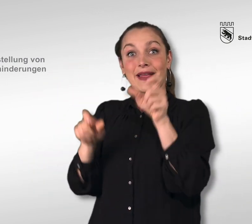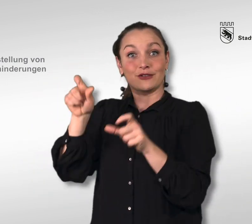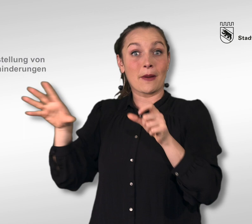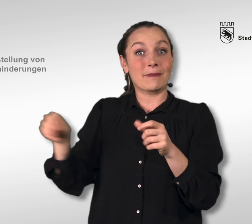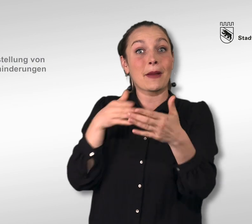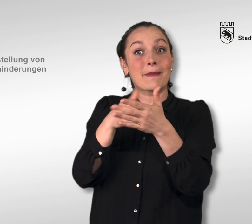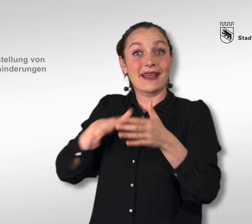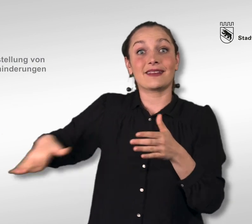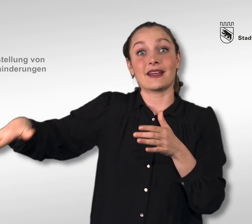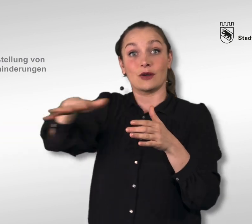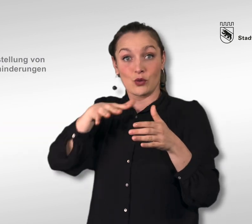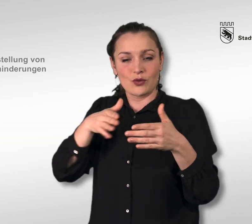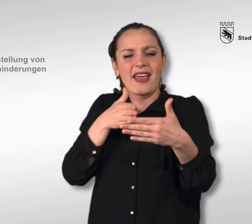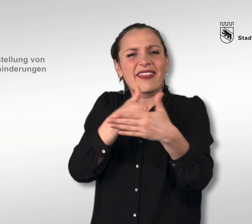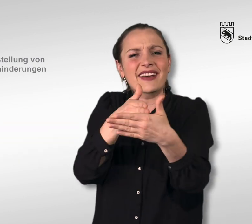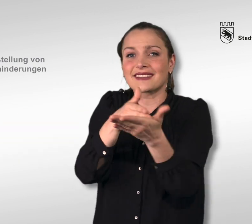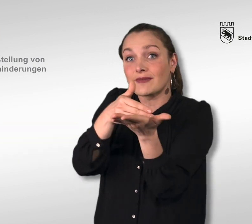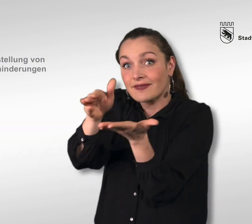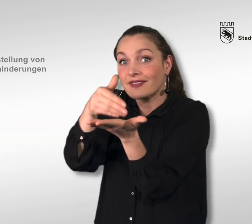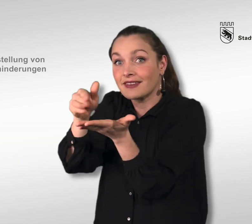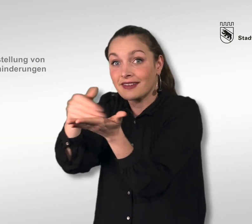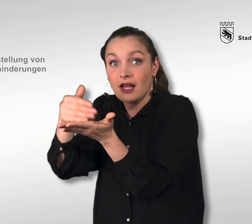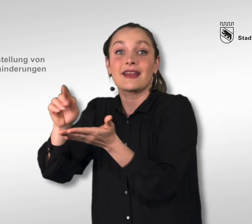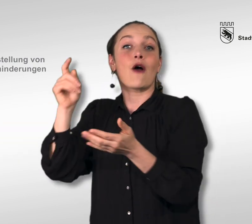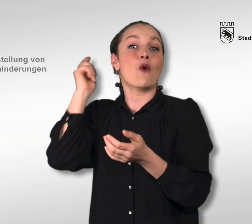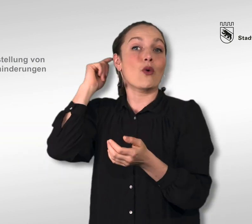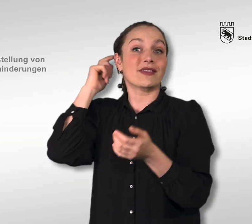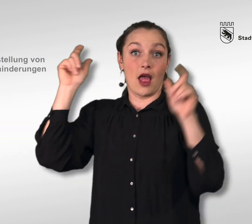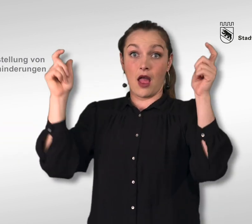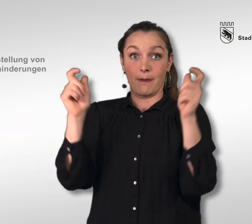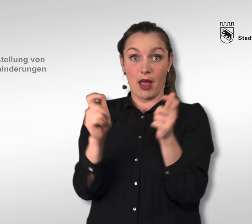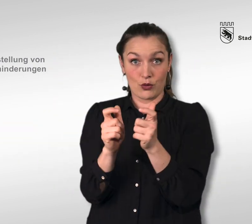Dies geschieht durch die Beseitigung von Hindernissen, den Abbau von Vorurteilen